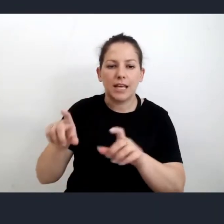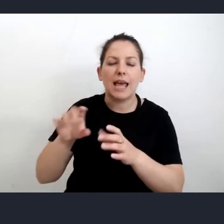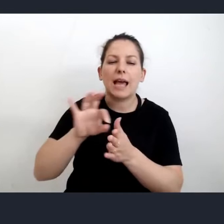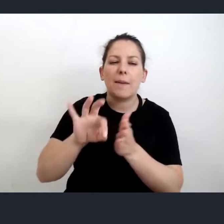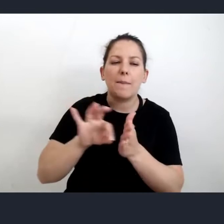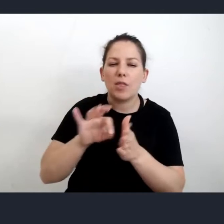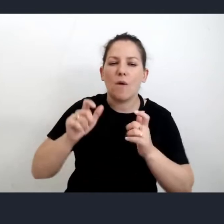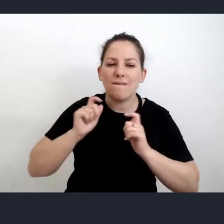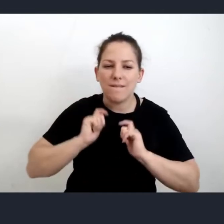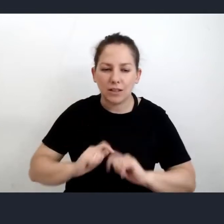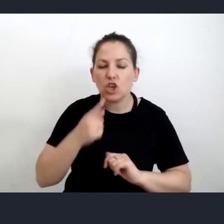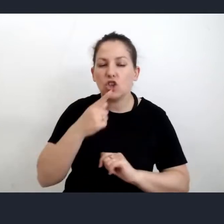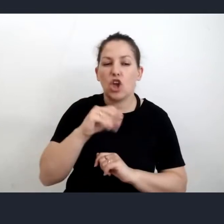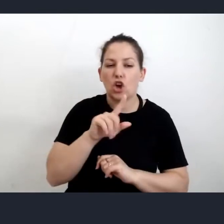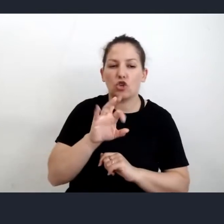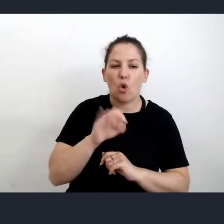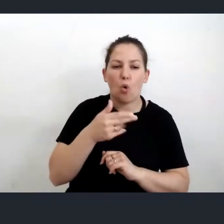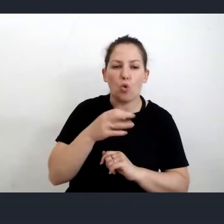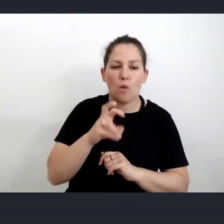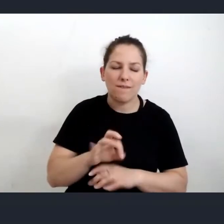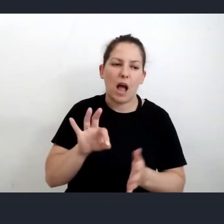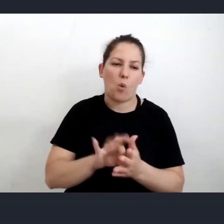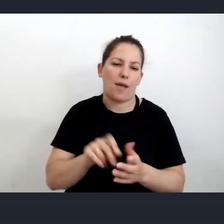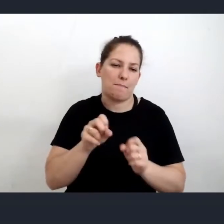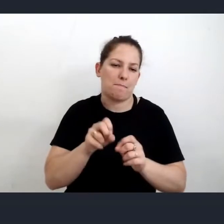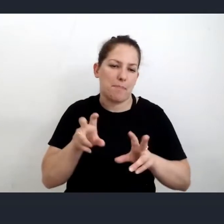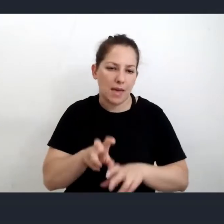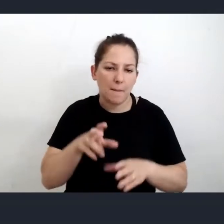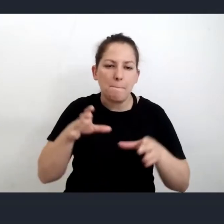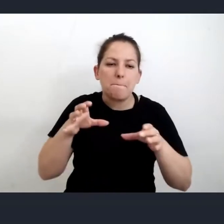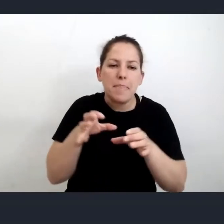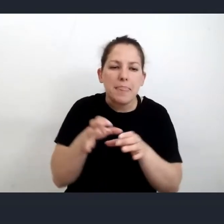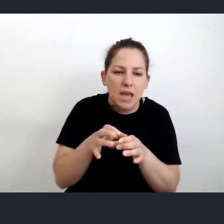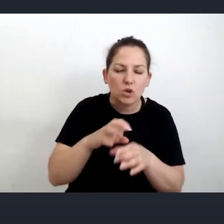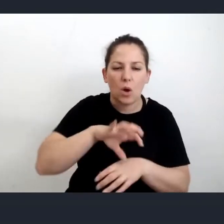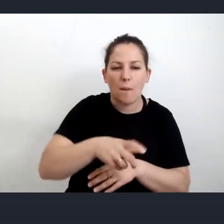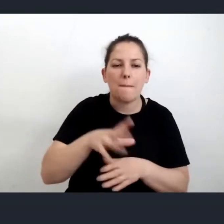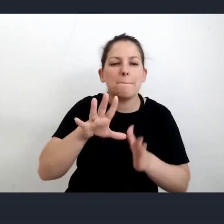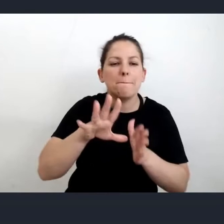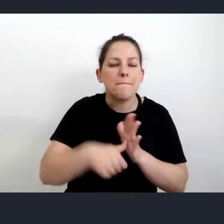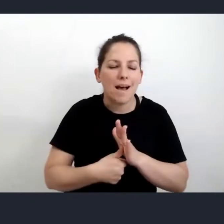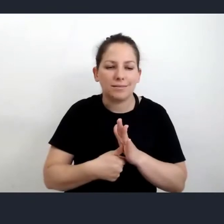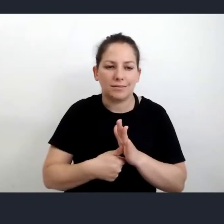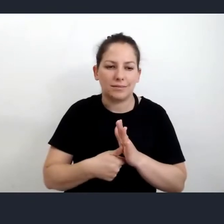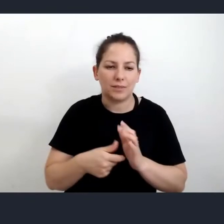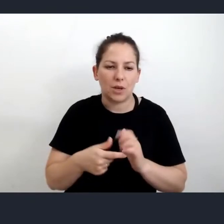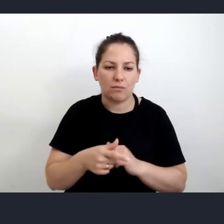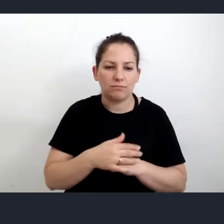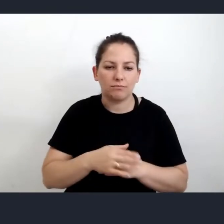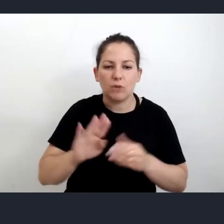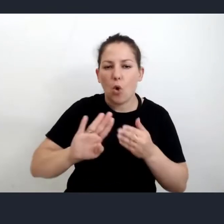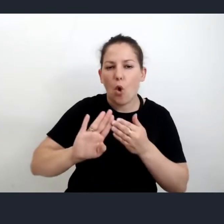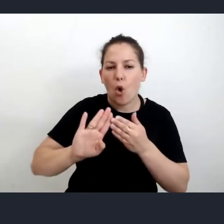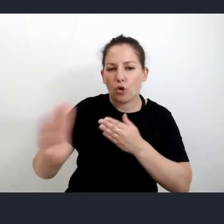a Dzierżoniów ma tego pecha, że jest w tej mniejszej grupie miast, które są oddzielone od swojego otoczenia